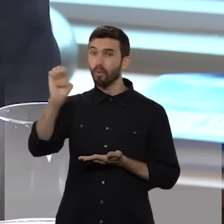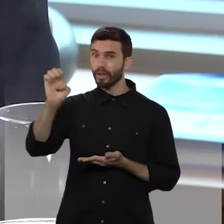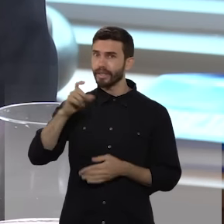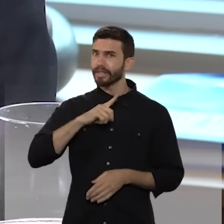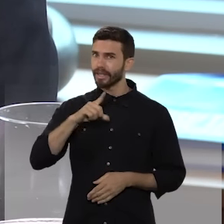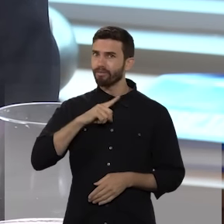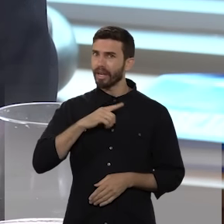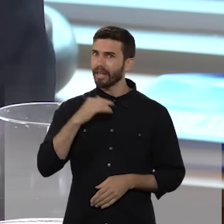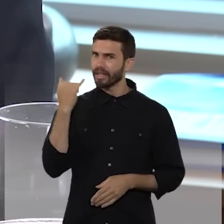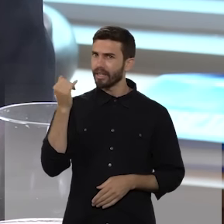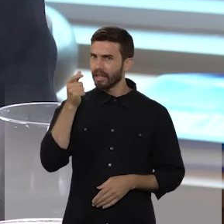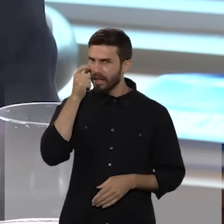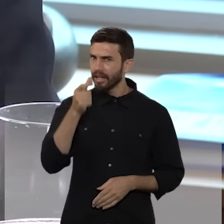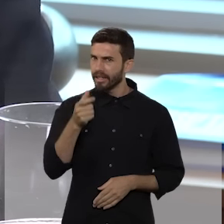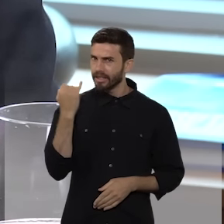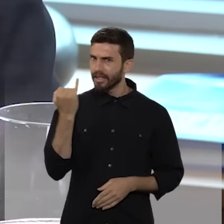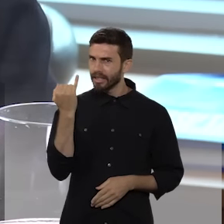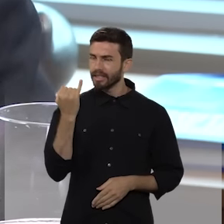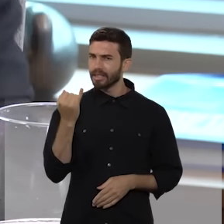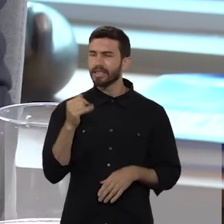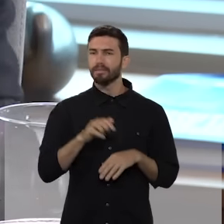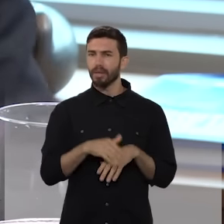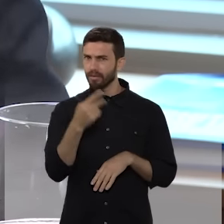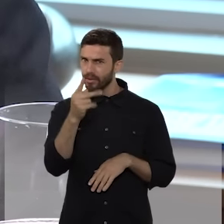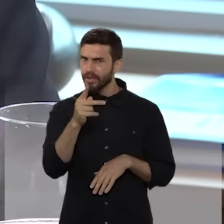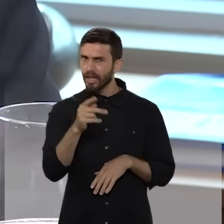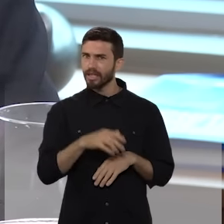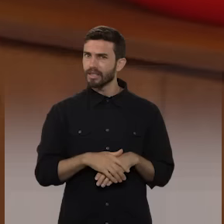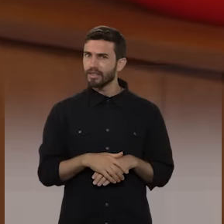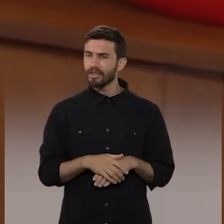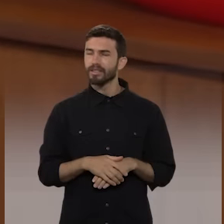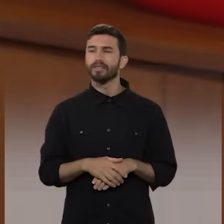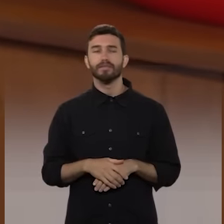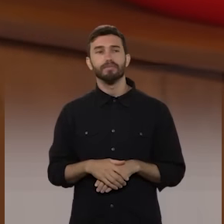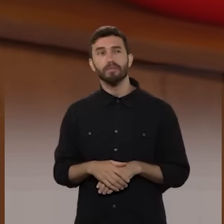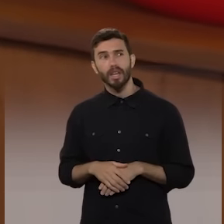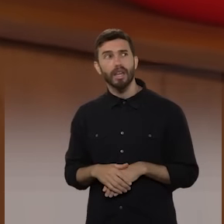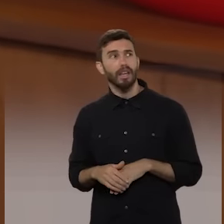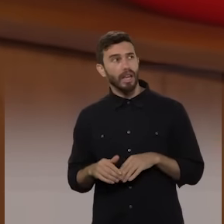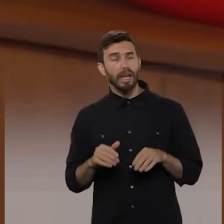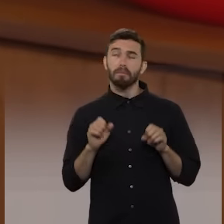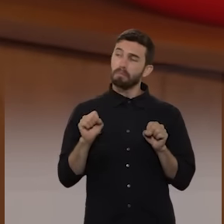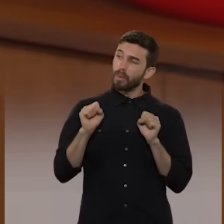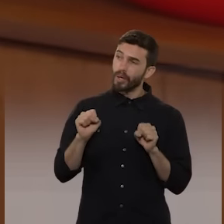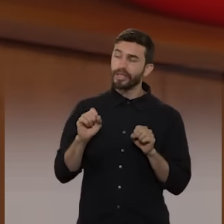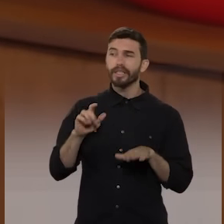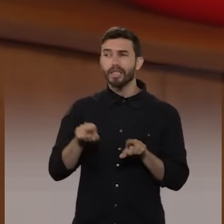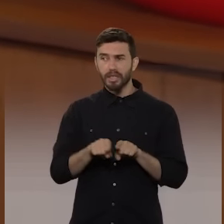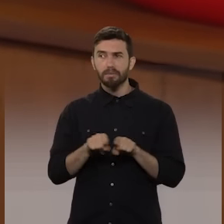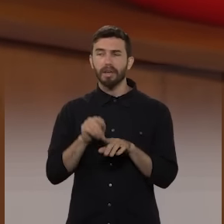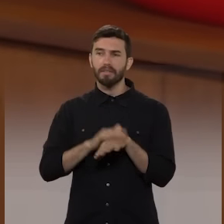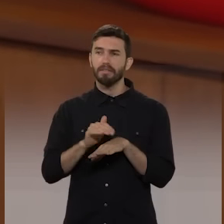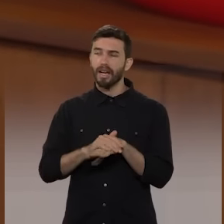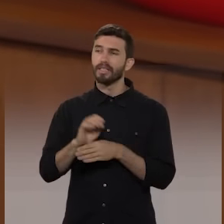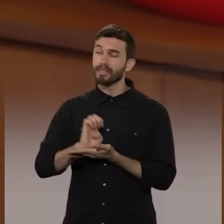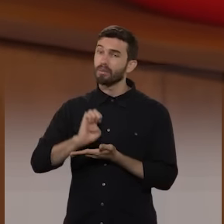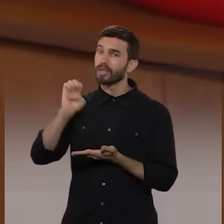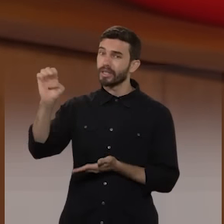esse caminho de exportação é um caminho também para a Alubar? Pode ser. Nós até fazemos alguma exportação, nós exportamos... hoje, nós exportamos um pouco